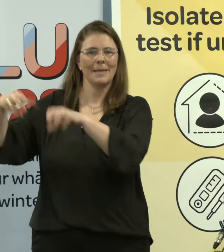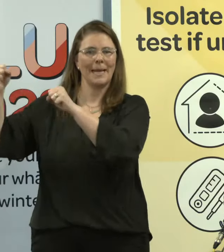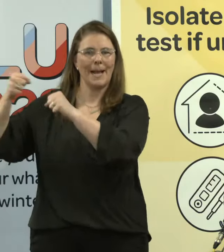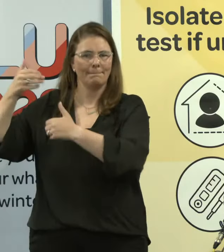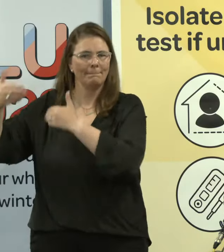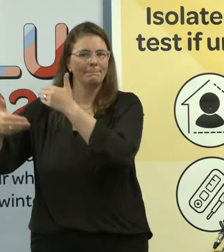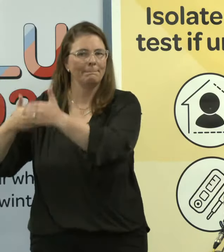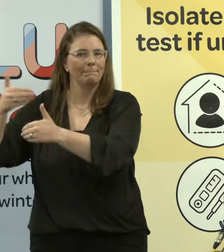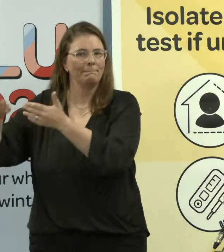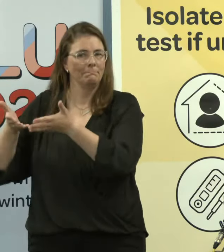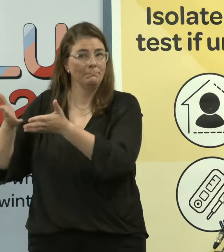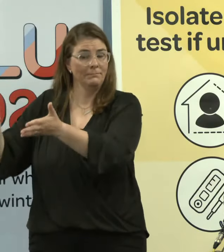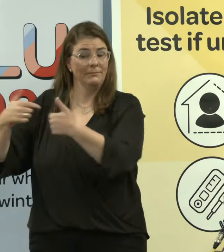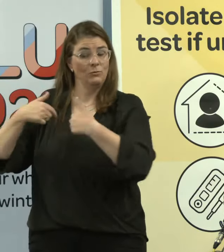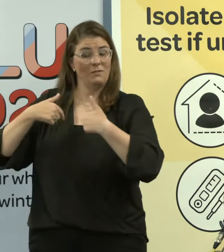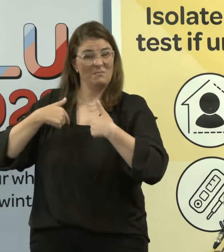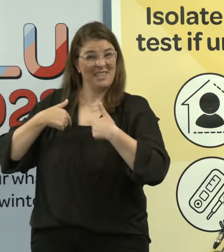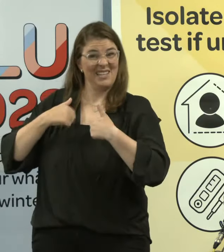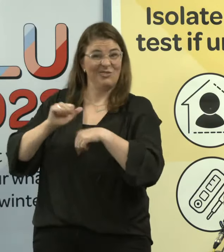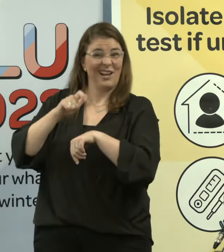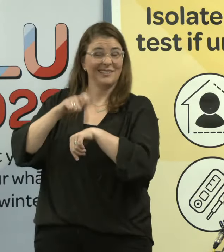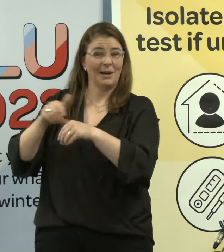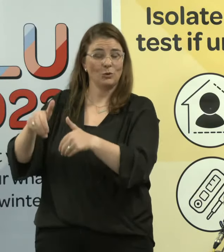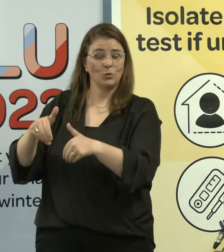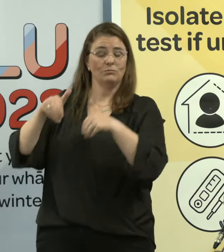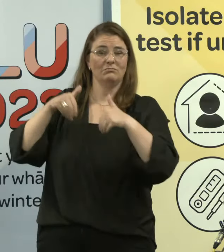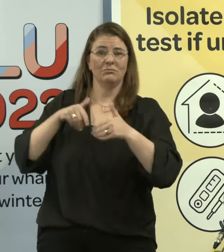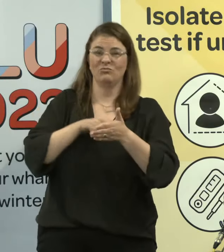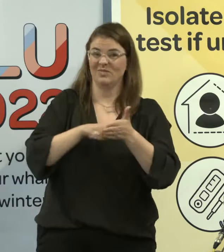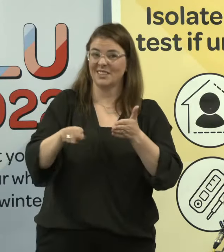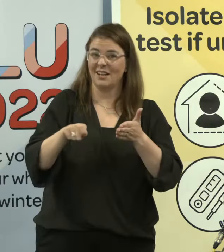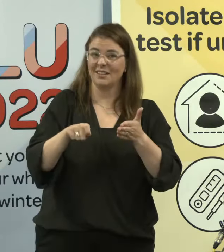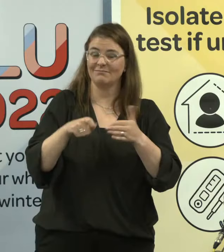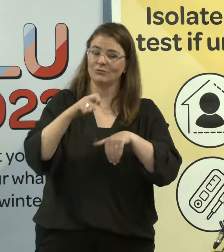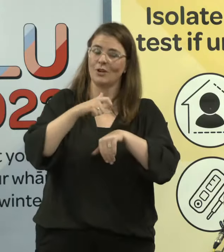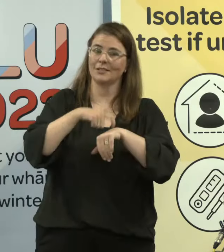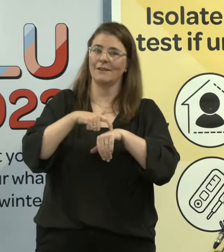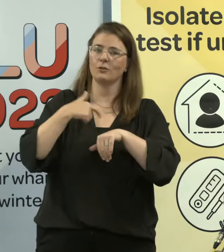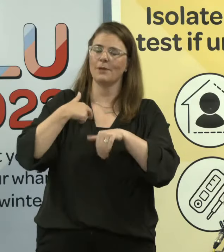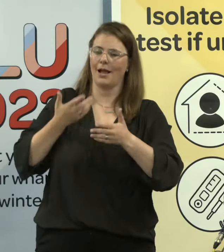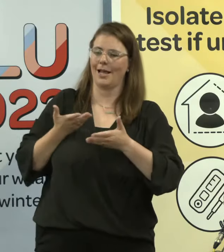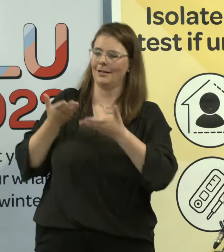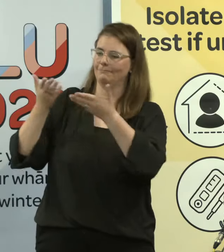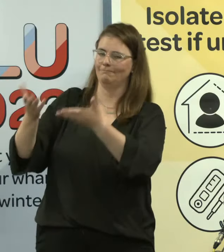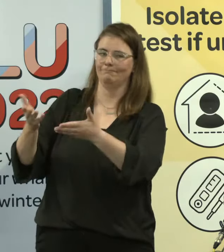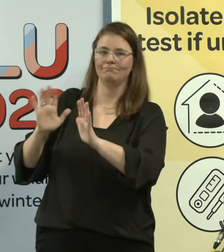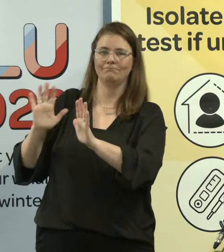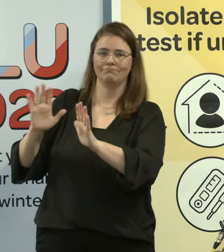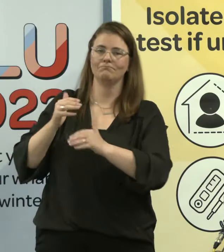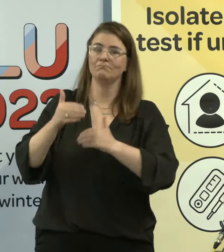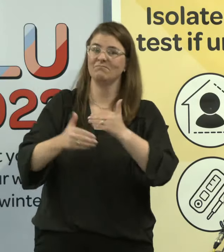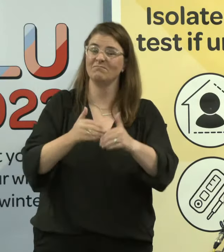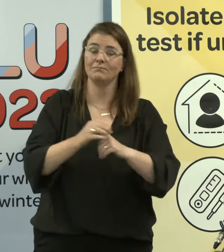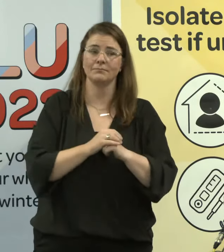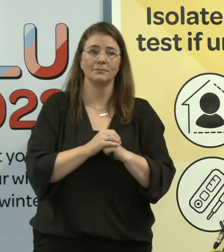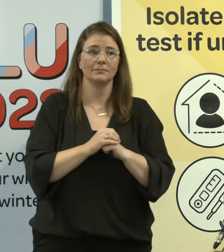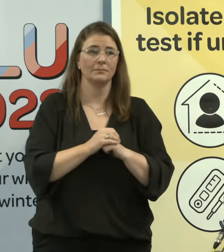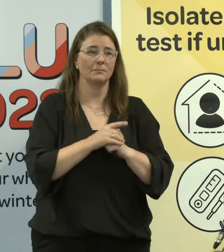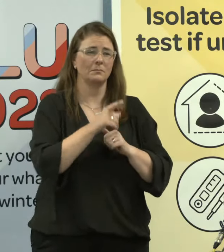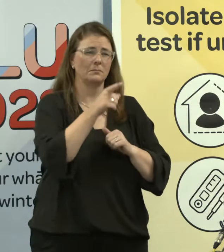atu mai COVID. Na mai i te tirohanga hauora a te iwi, ki taku whakaaro mo te marea te hauora e tu ana ki muri me a